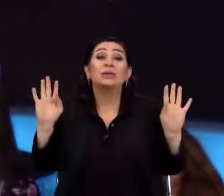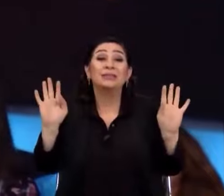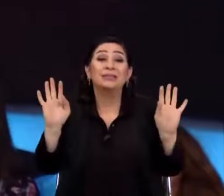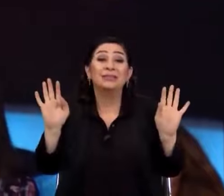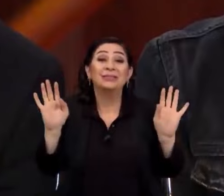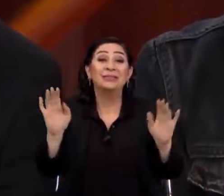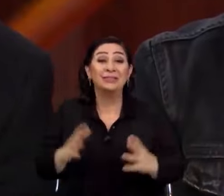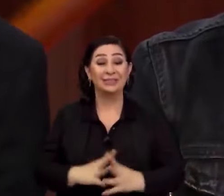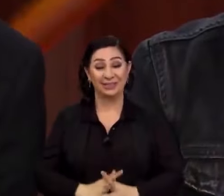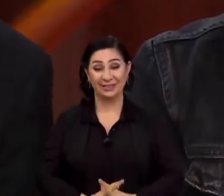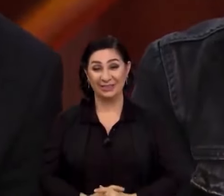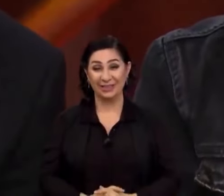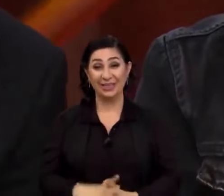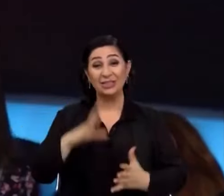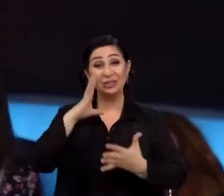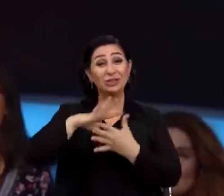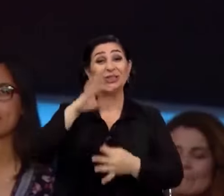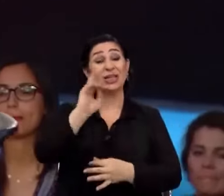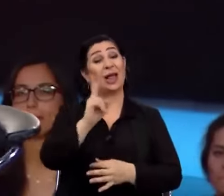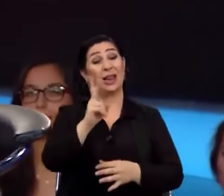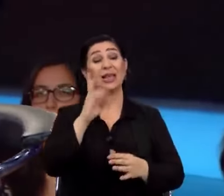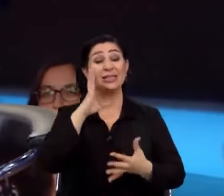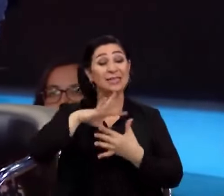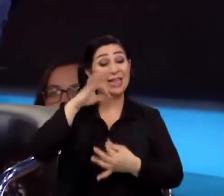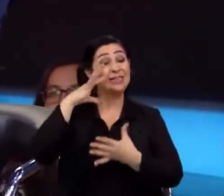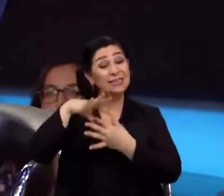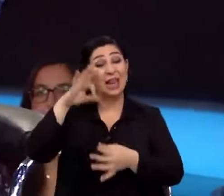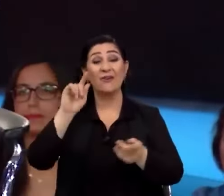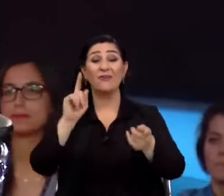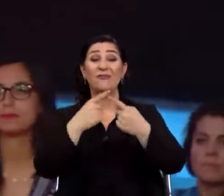onu kişiseldir insandan insana farklılıklar gösterir demek istiyor o da